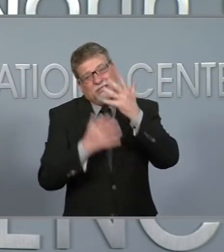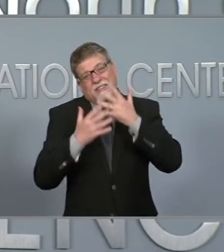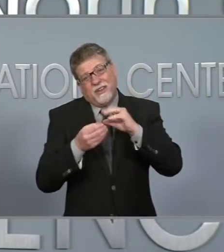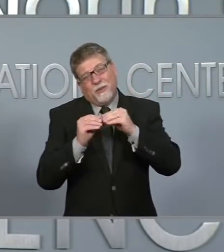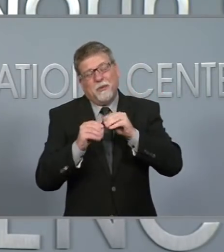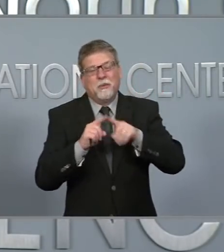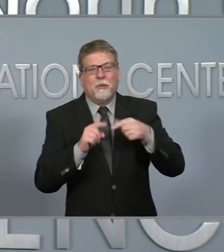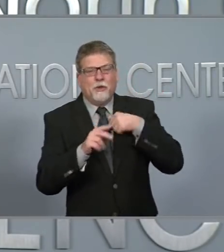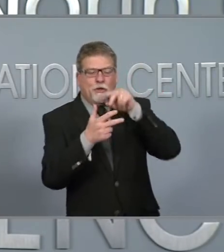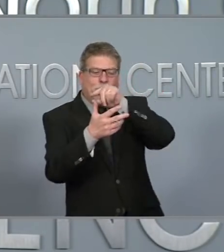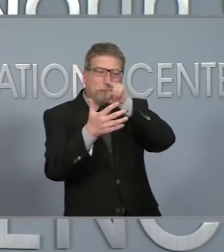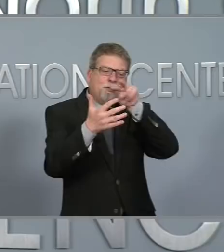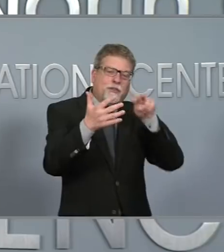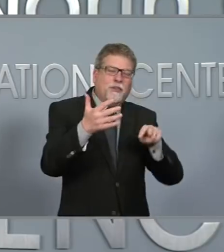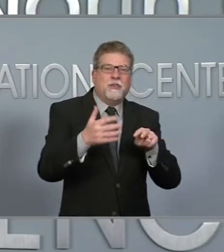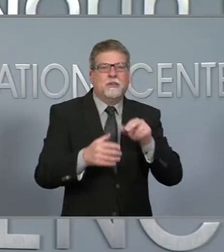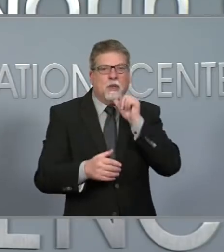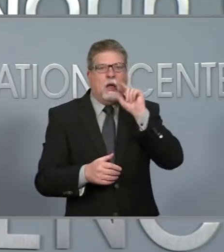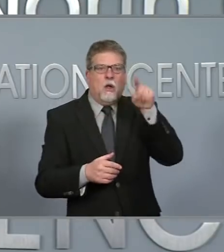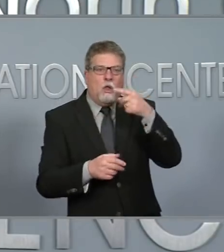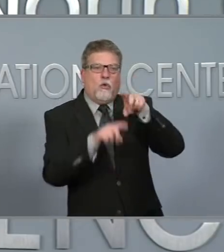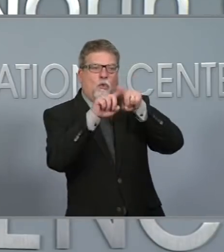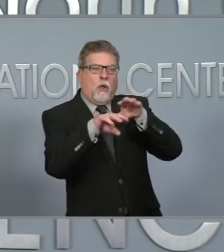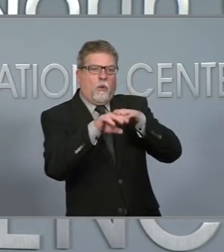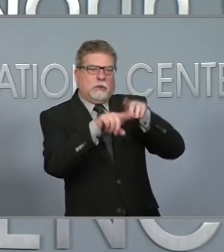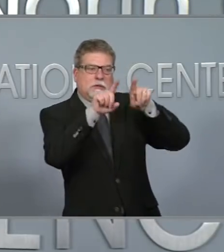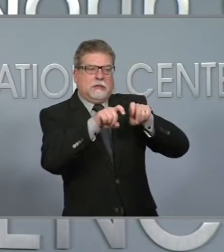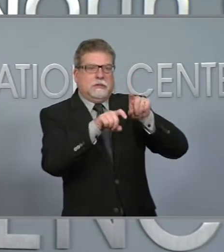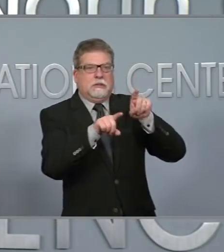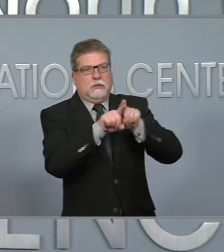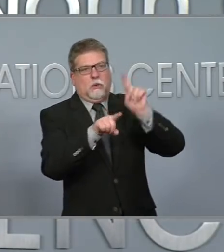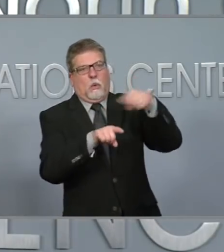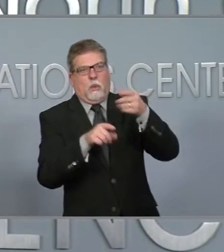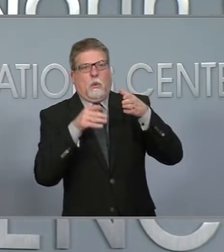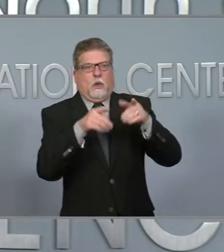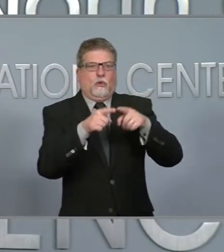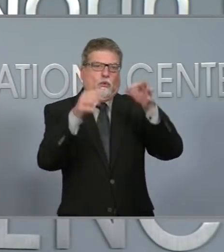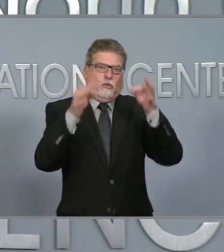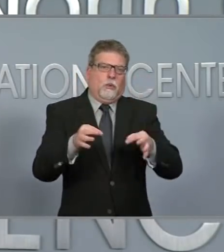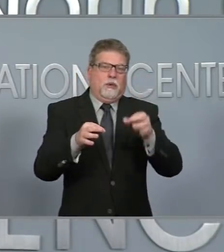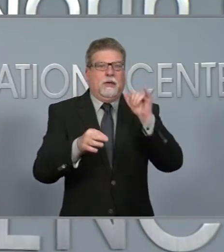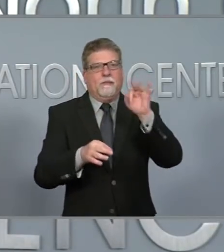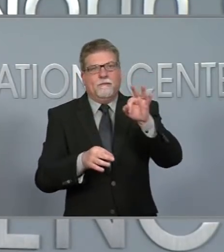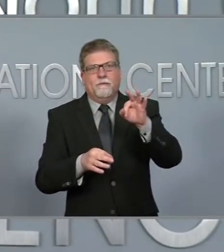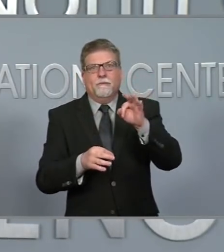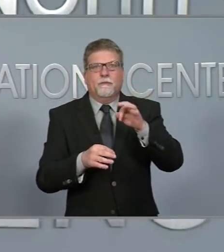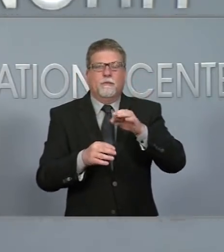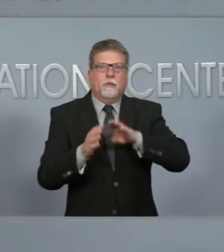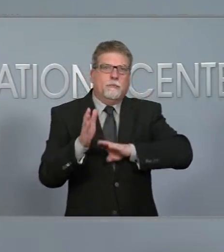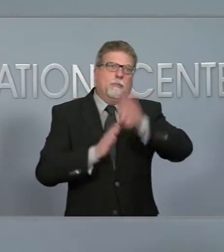una indicación temprana. Así como en las hospitalizaciones y